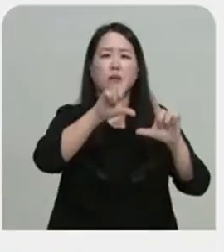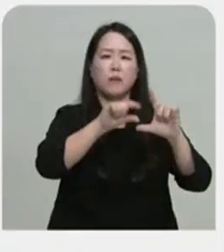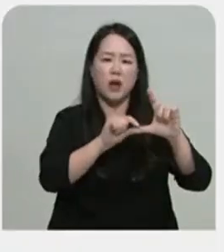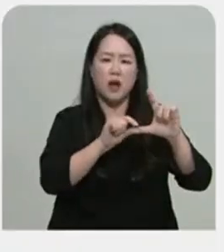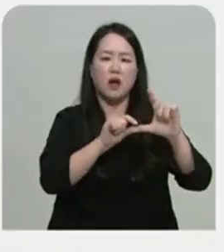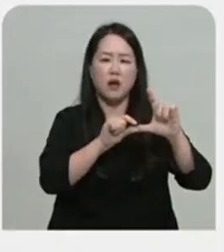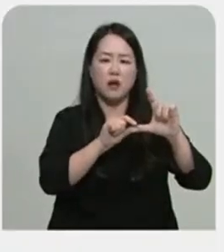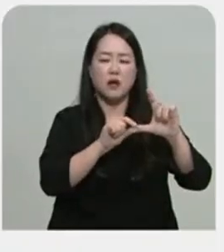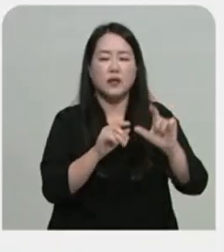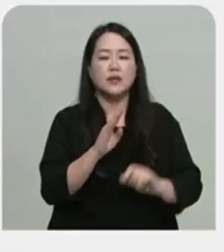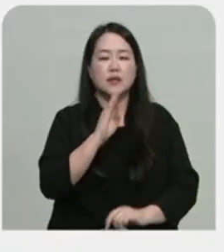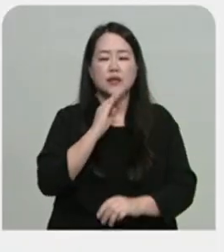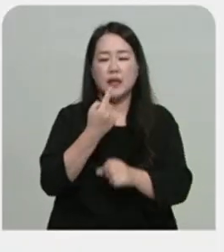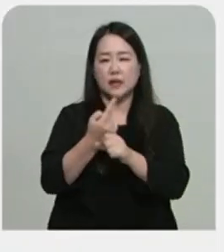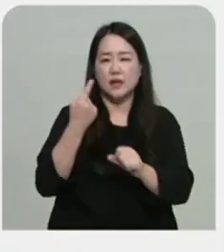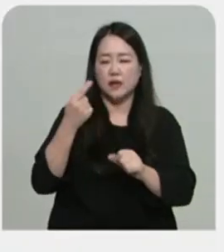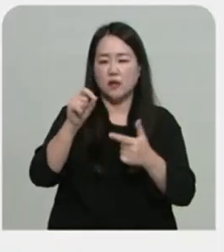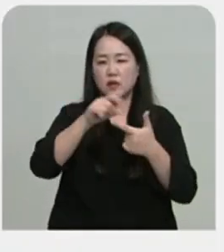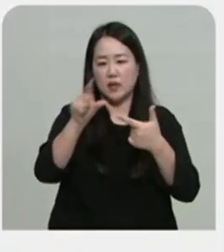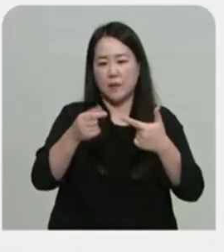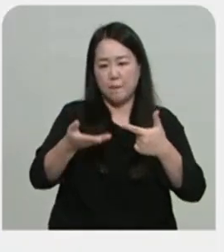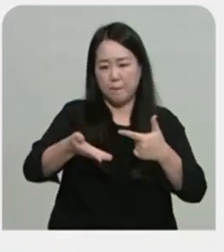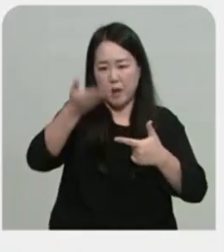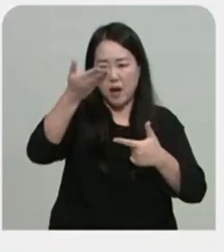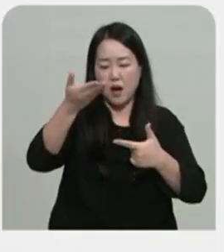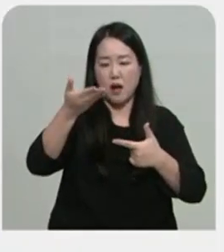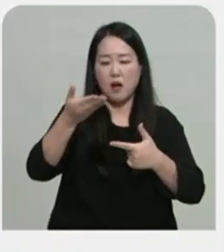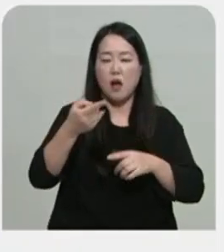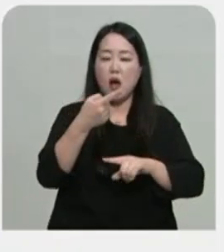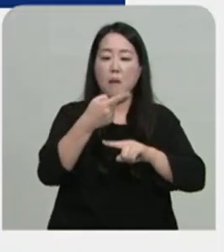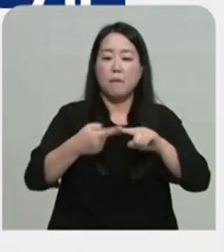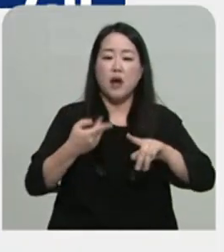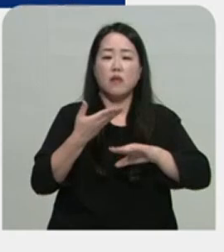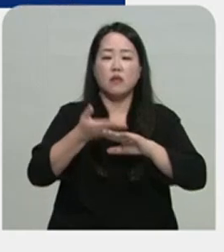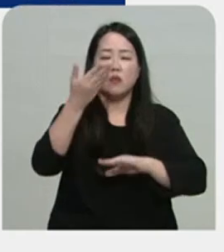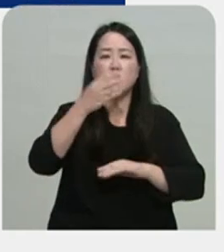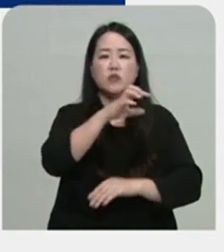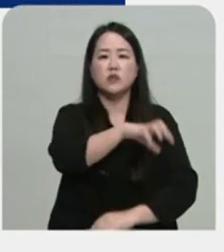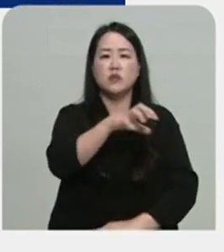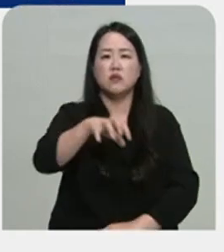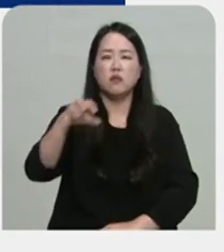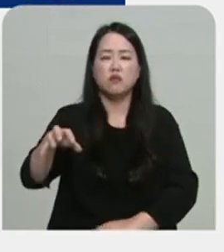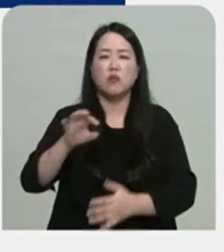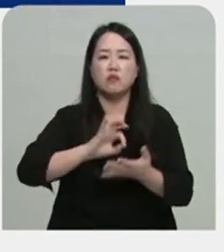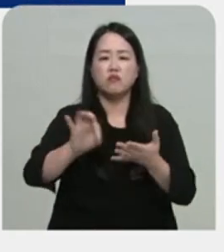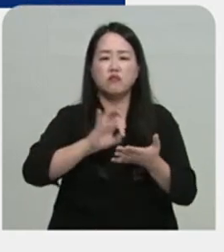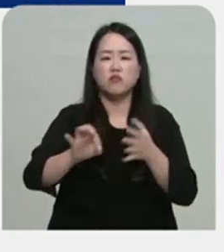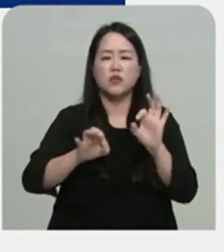실제 지난해 상반기 기준 절반이 넘는 6개 시군의 기금 집행률이 10%를 밑돌고 있습니다.